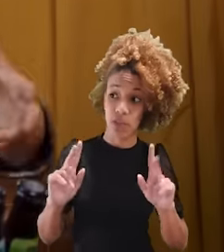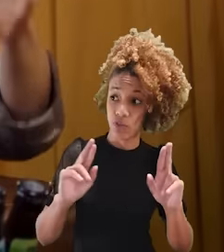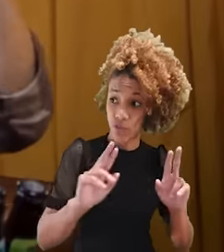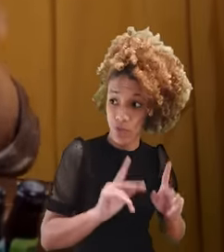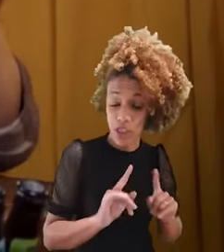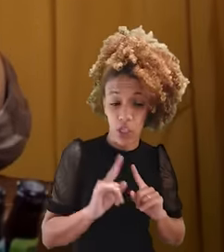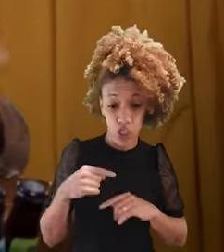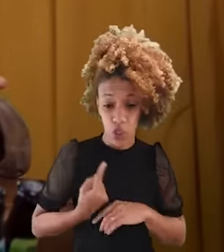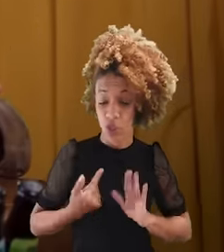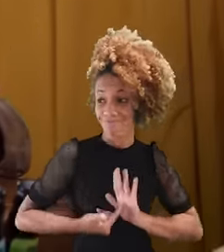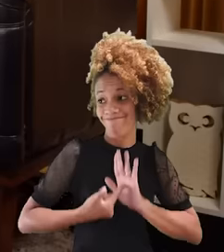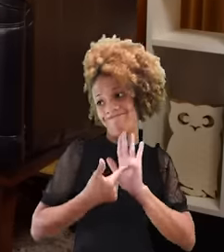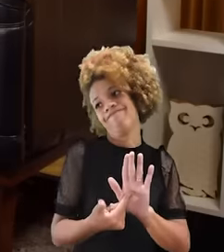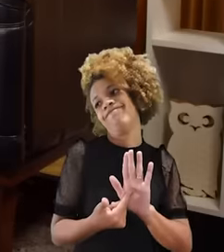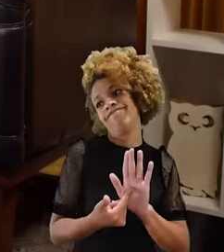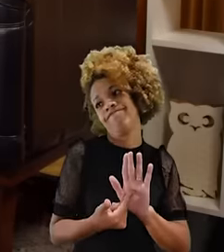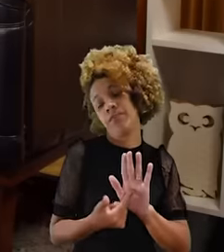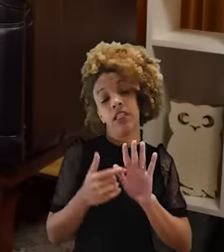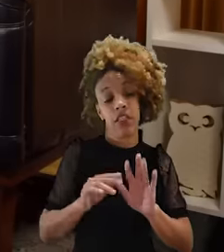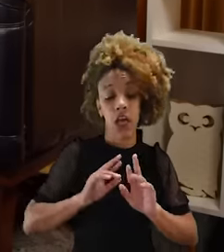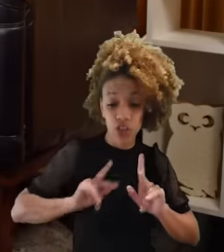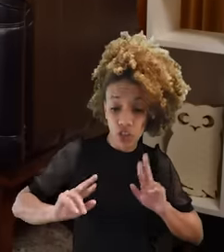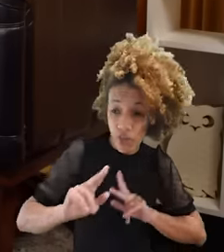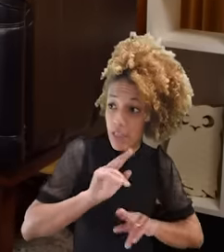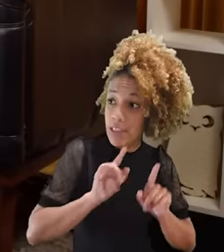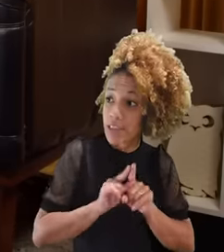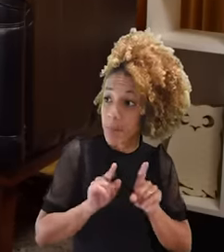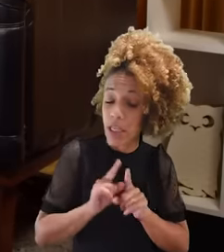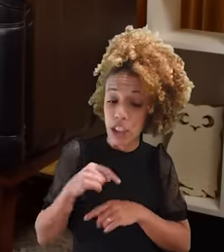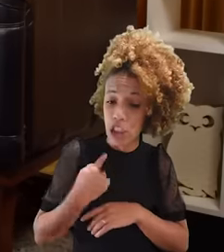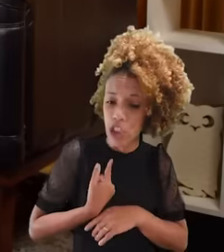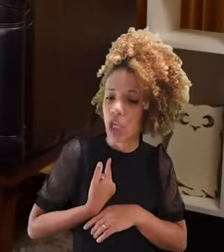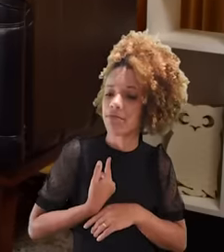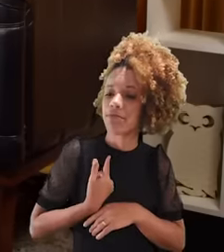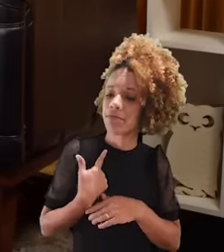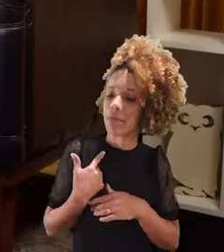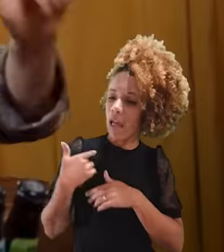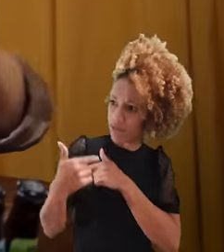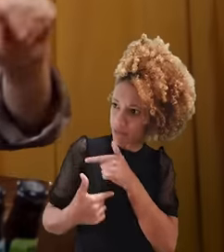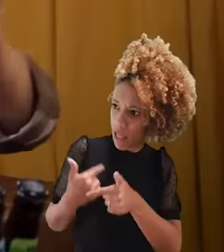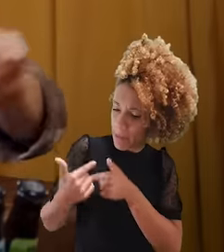nós estamos na vitrine é e a diferença está em que nós nos permit nós trabalhamos a vida toda